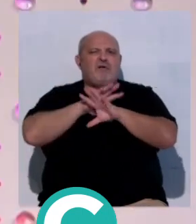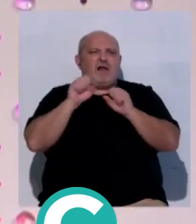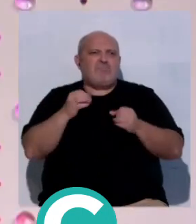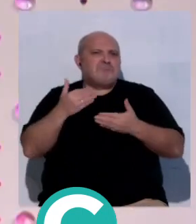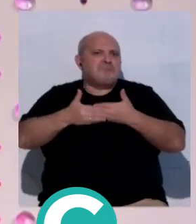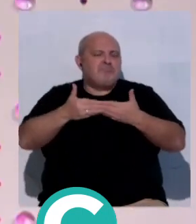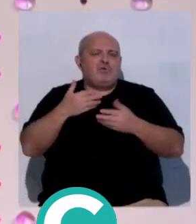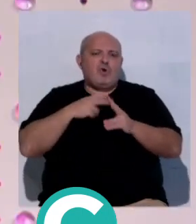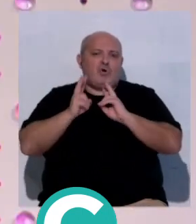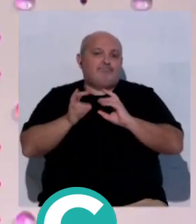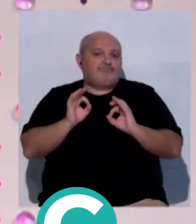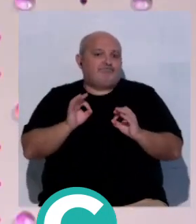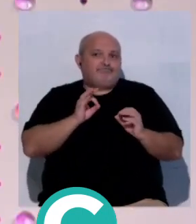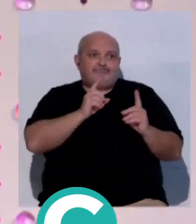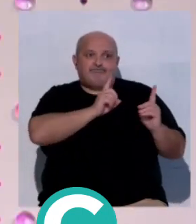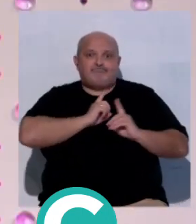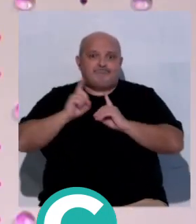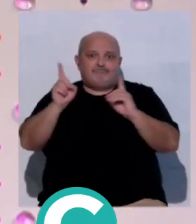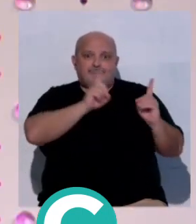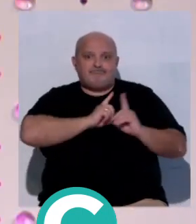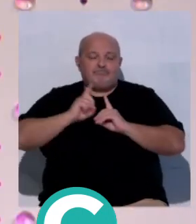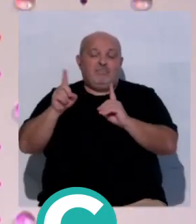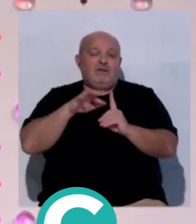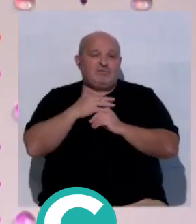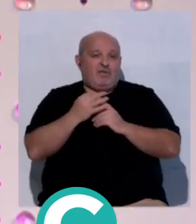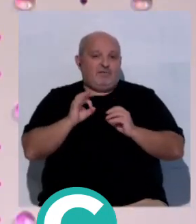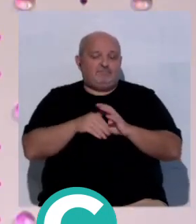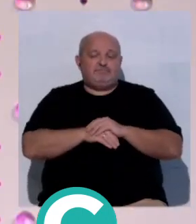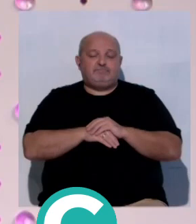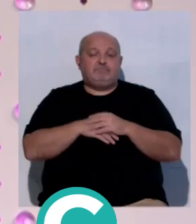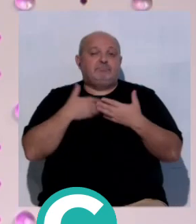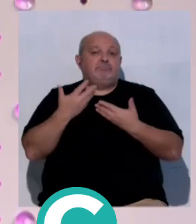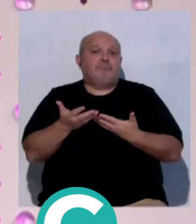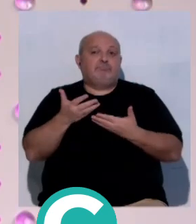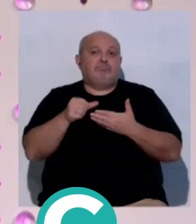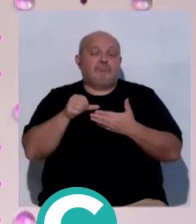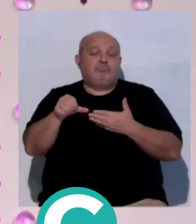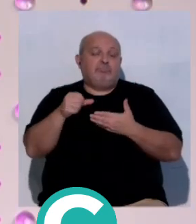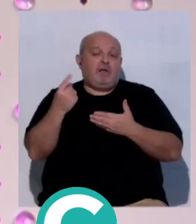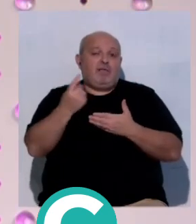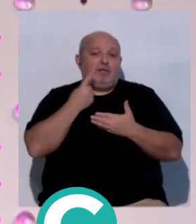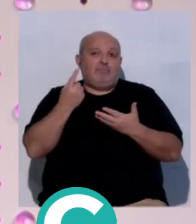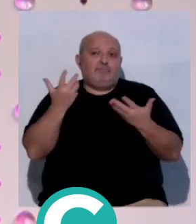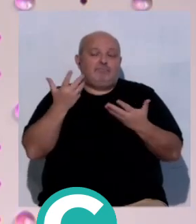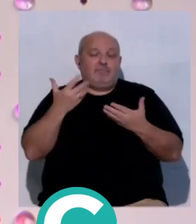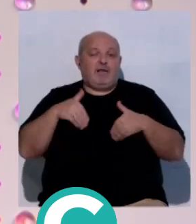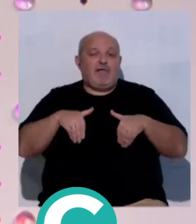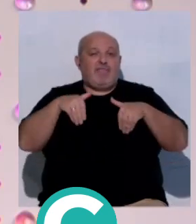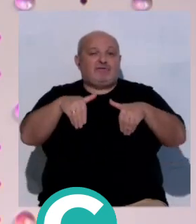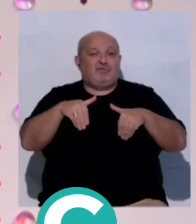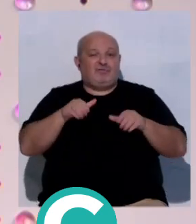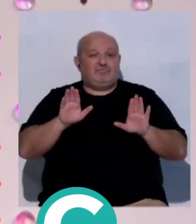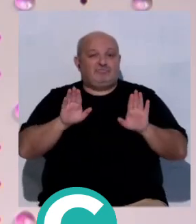lo que había y Y esa es la situación luego por supuesto cada cada candidato en este caso el ya